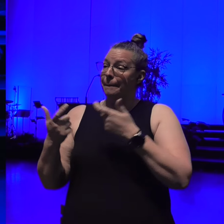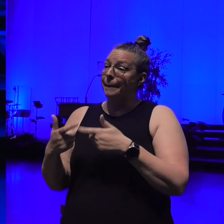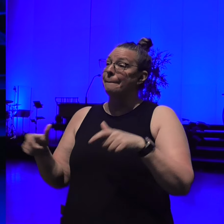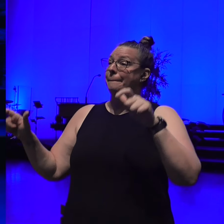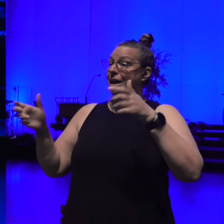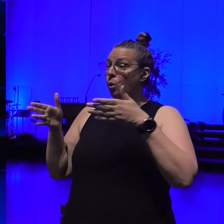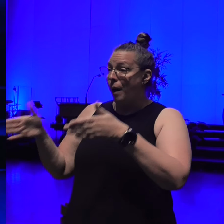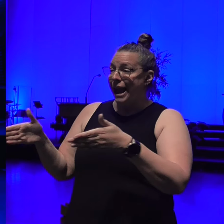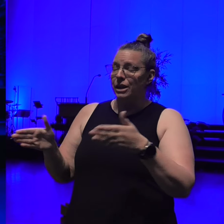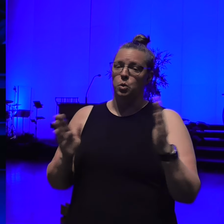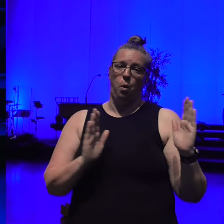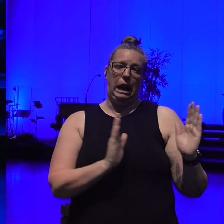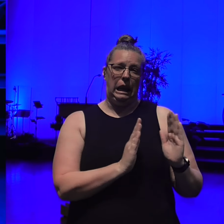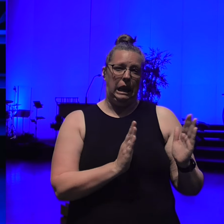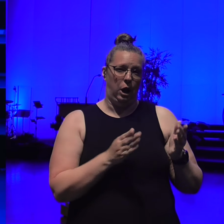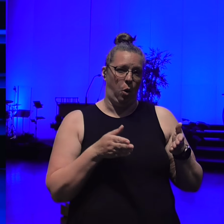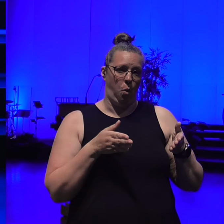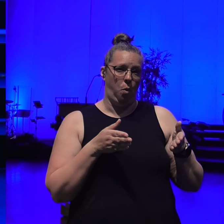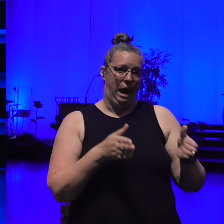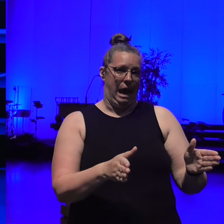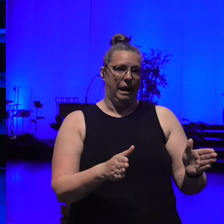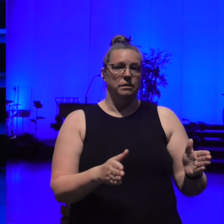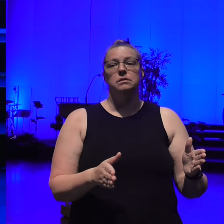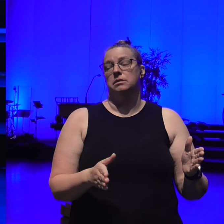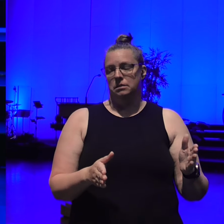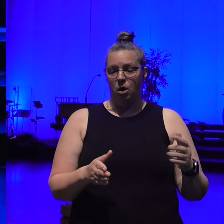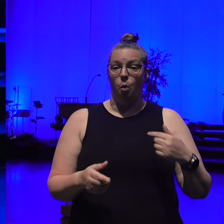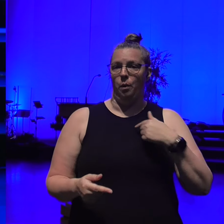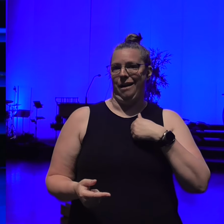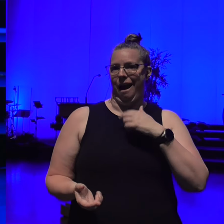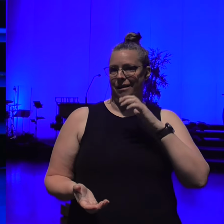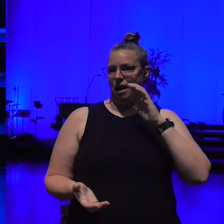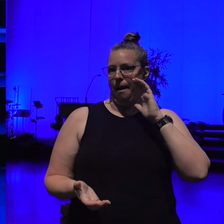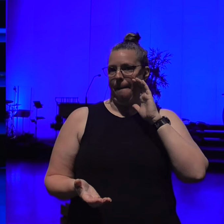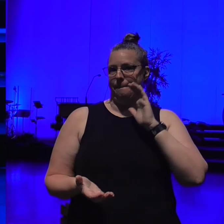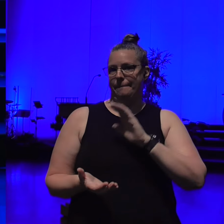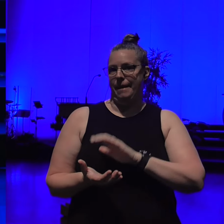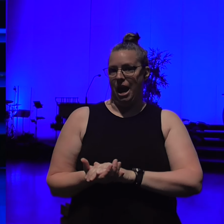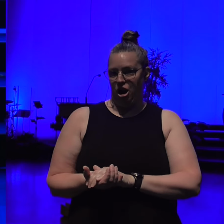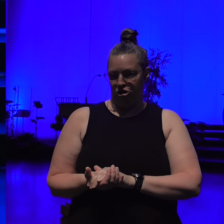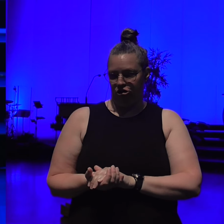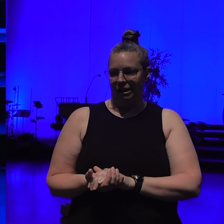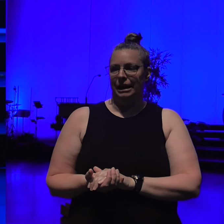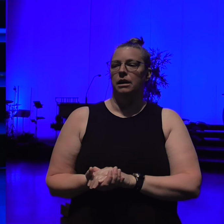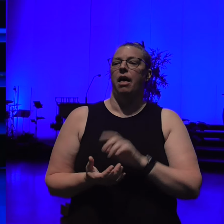Una de las cosas que mi cónyuge y yo nos dimos cuenta cuando nos casamos en esta experiencia de cohabitación